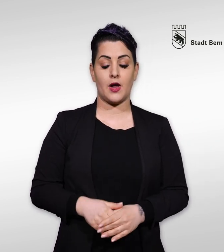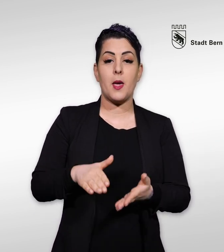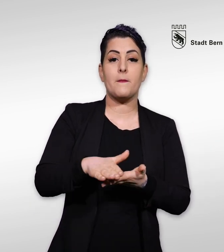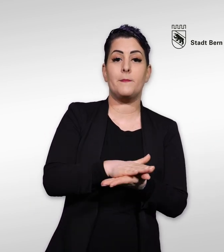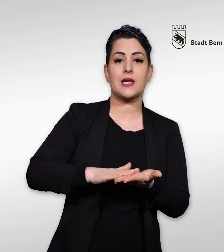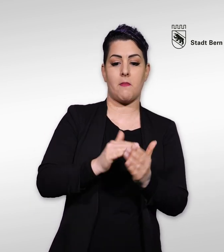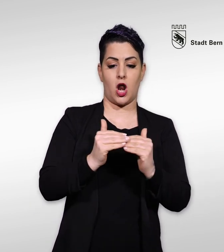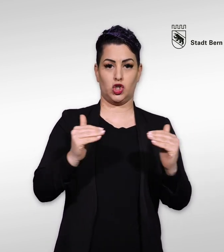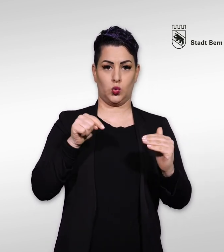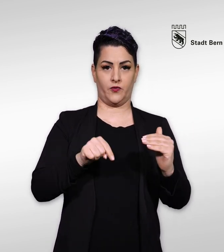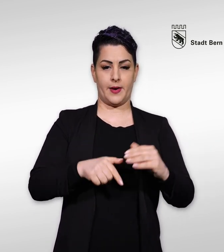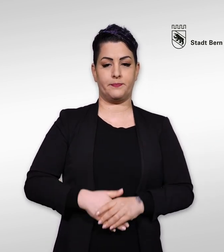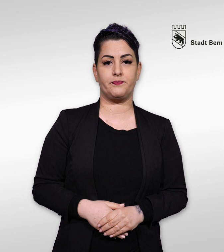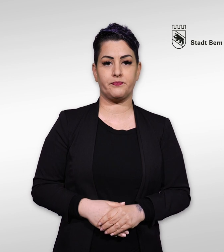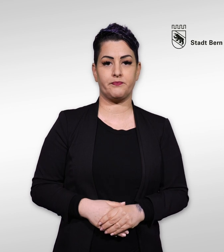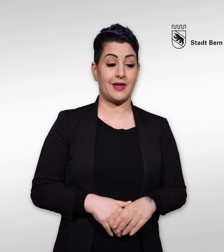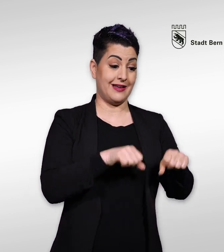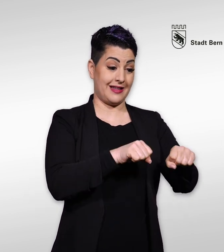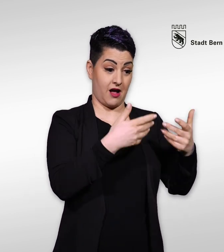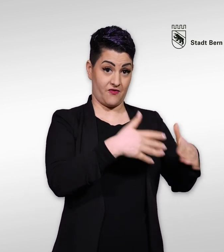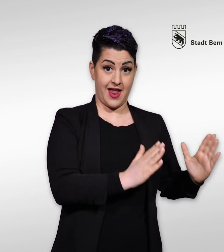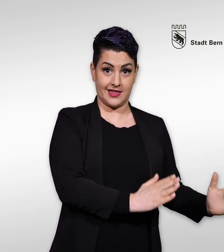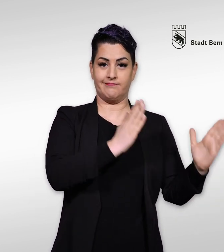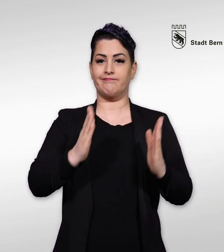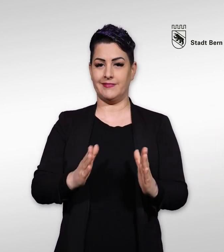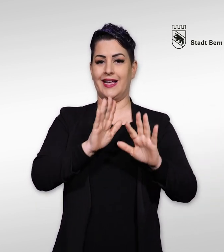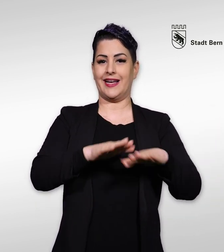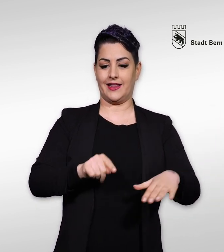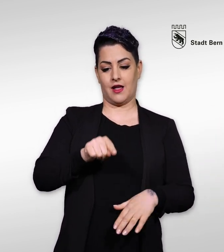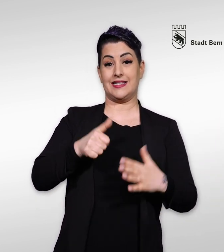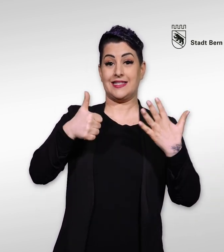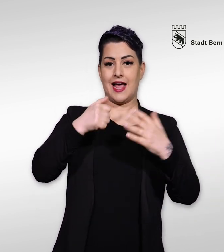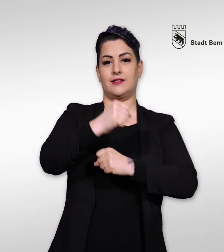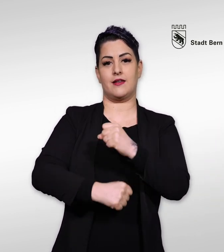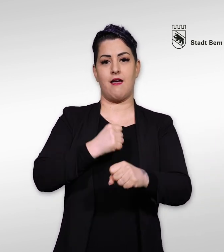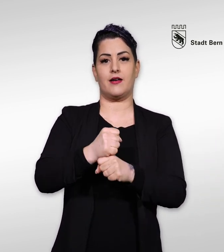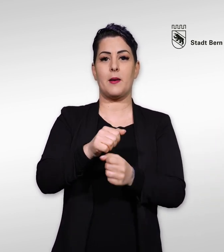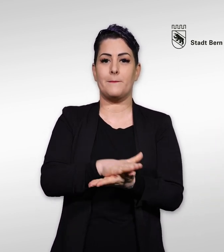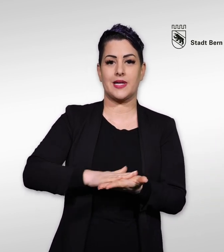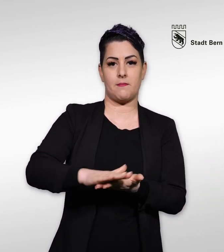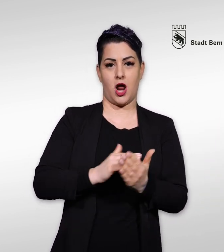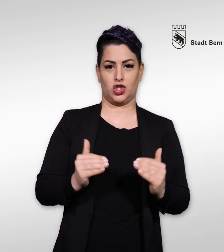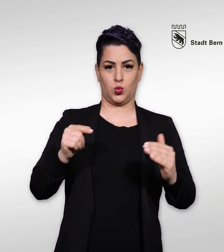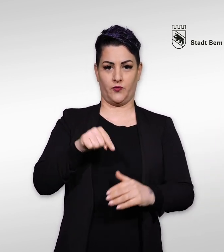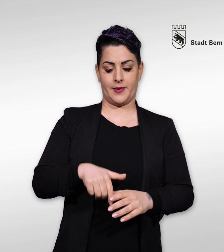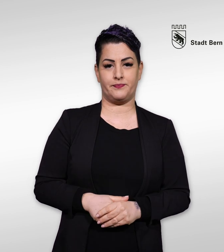Primarstufe Nach dem Kindergarten gehen die Kinder sechs Jahre in die Primarstufe: